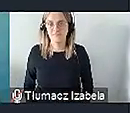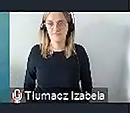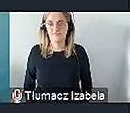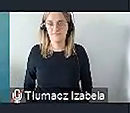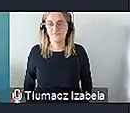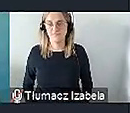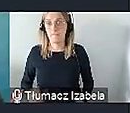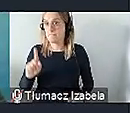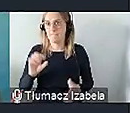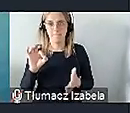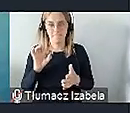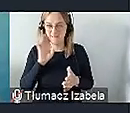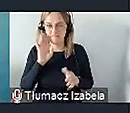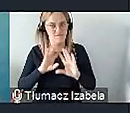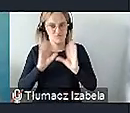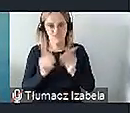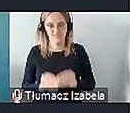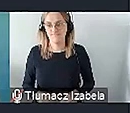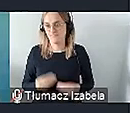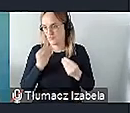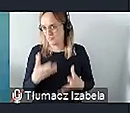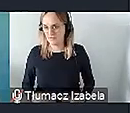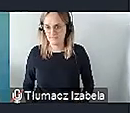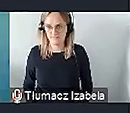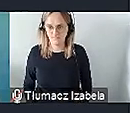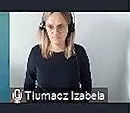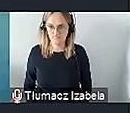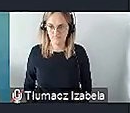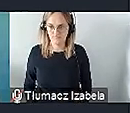"Prawie wszystko". Uhm. Ekstra. [śmiech] Pani Elżbieta: